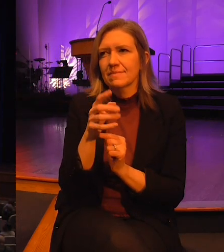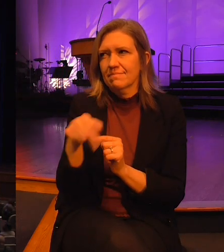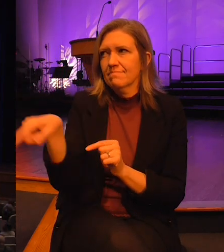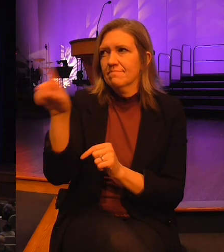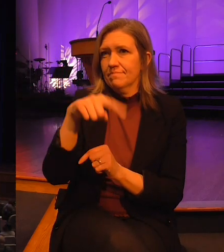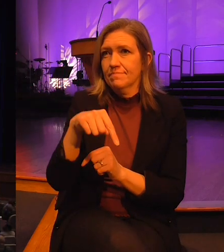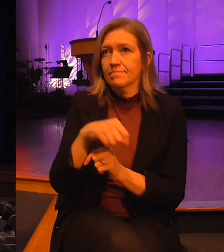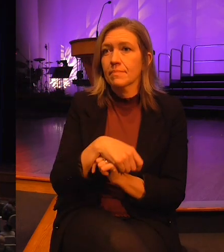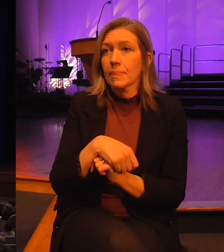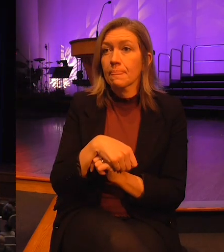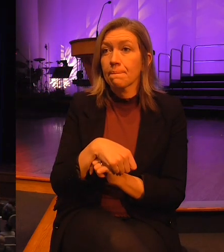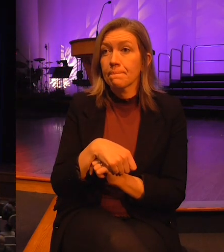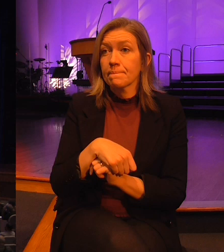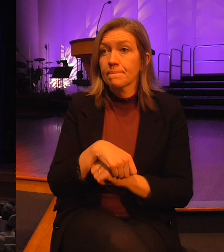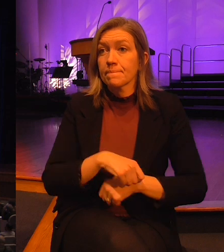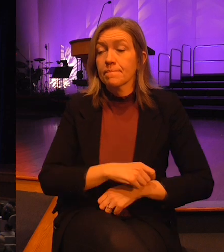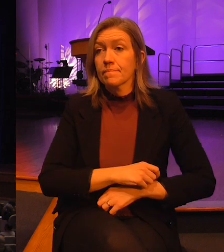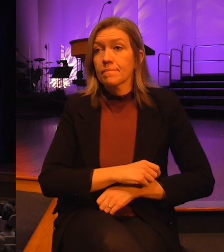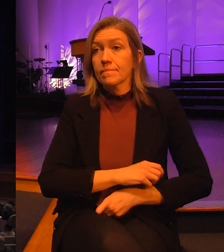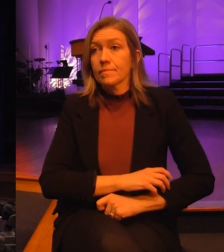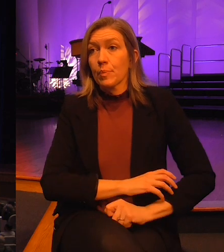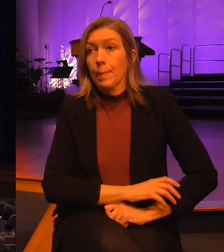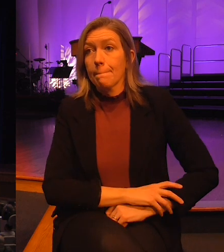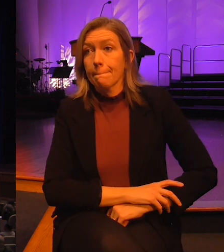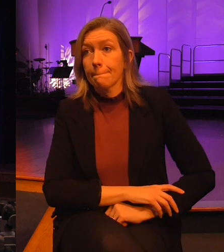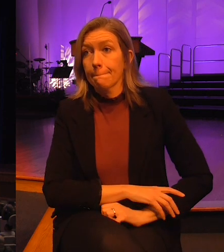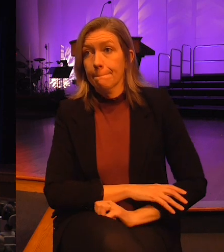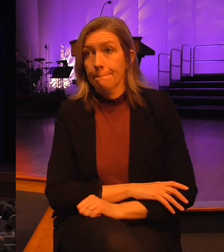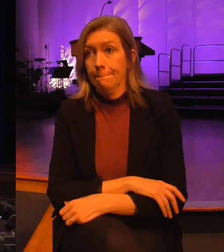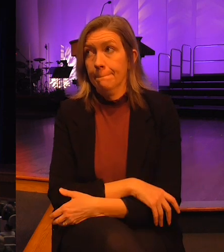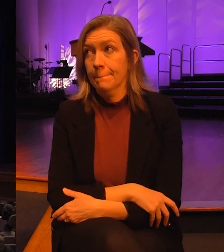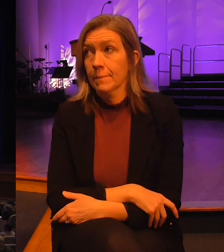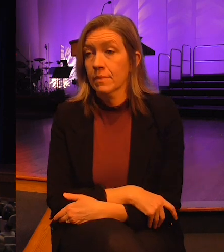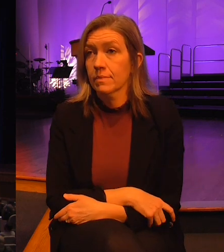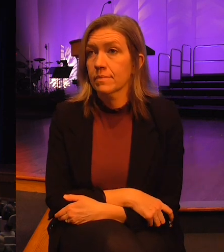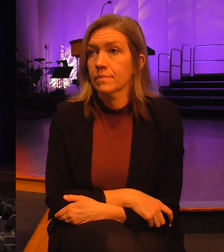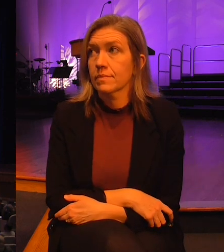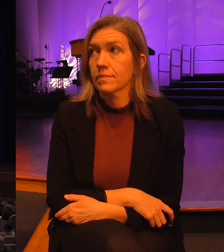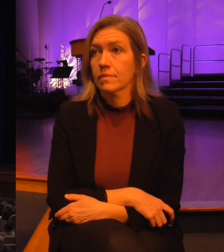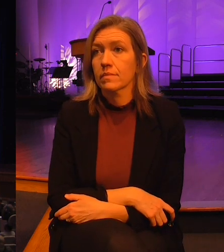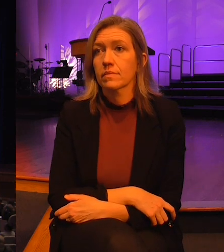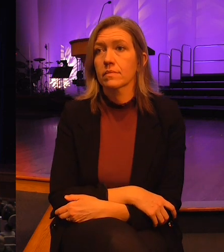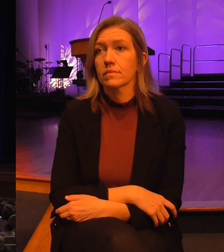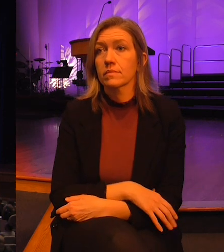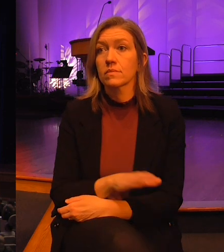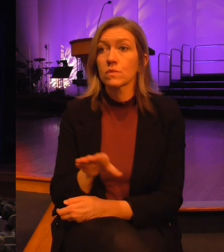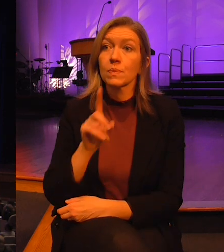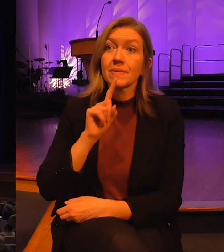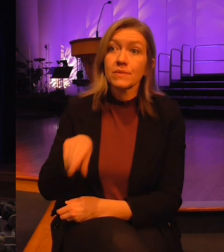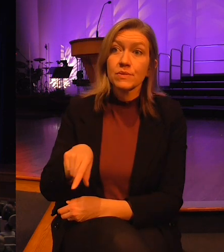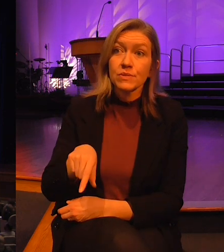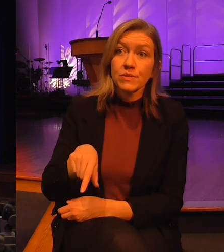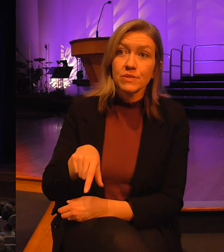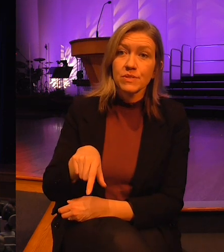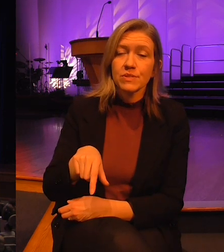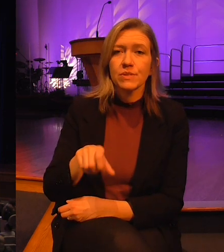B, oh, esa es tu respuesta, sí, me encanta, oh naturaleza, bien, bien. me gusta